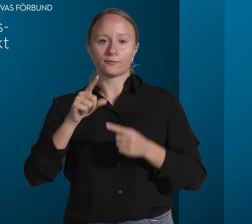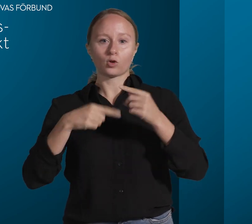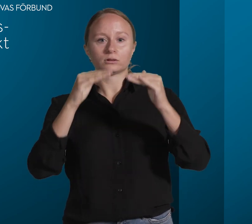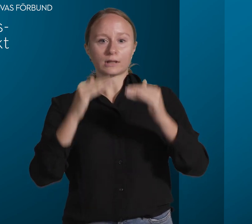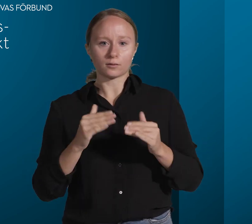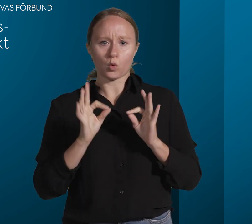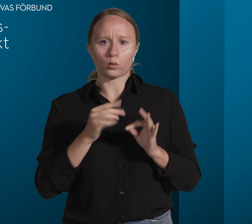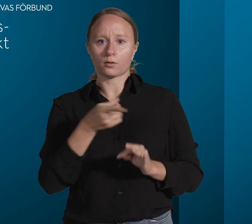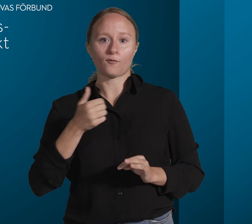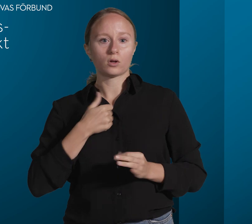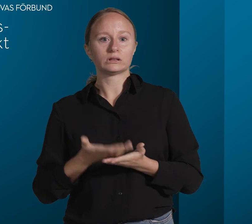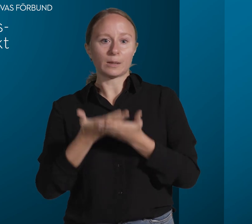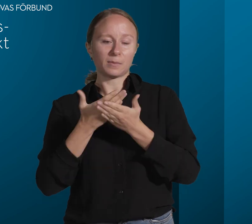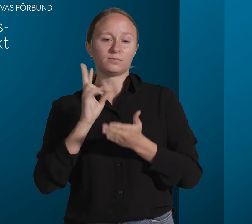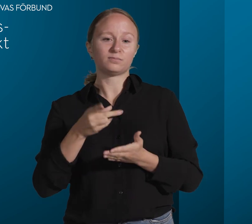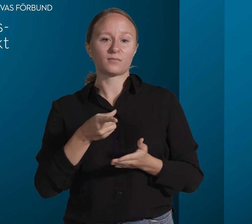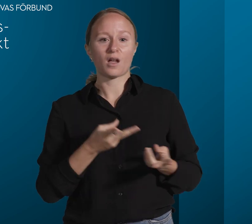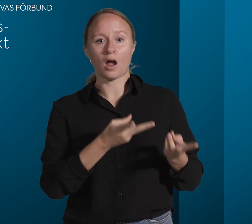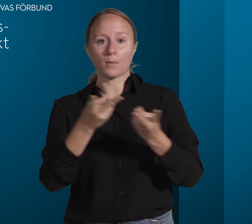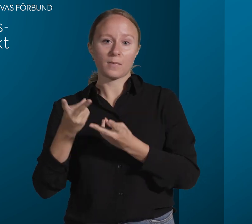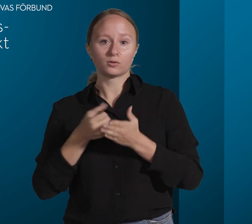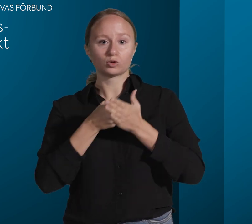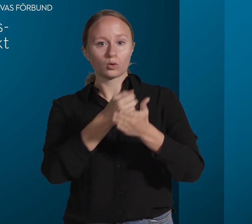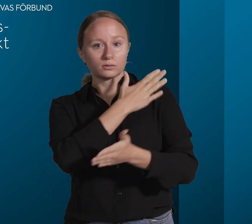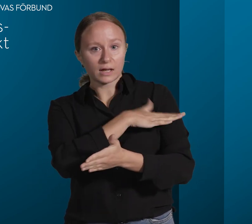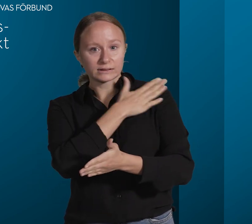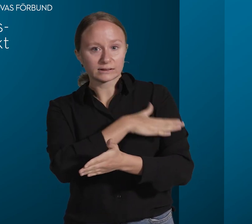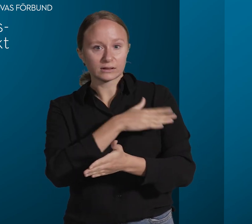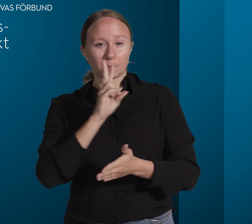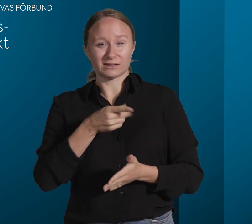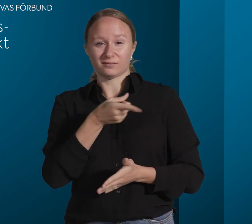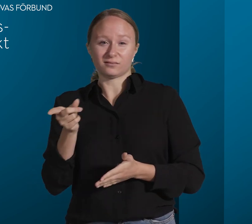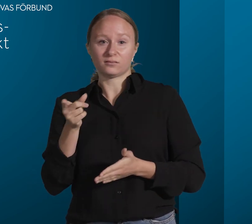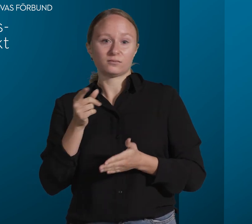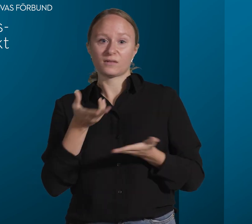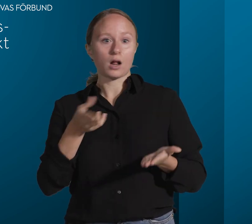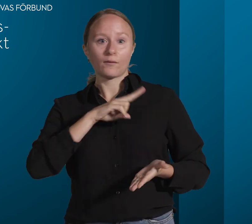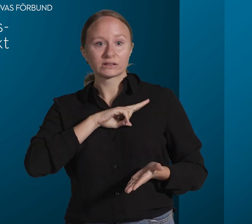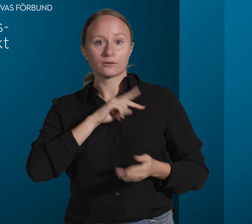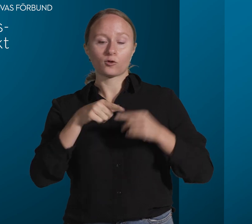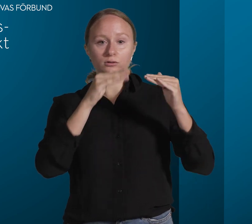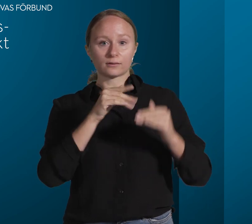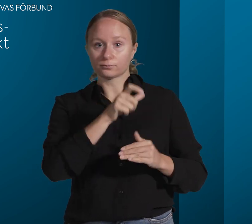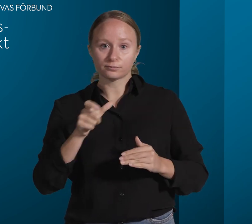med funktionsnedsättning i mycket hög grad hänvisas till allmänna sociala tjänster. Dessa tjänster är inte utformade för att tillgodose -